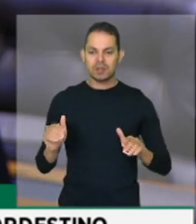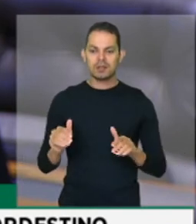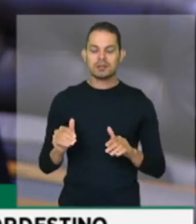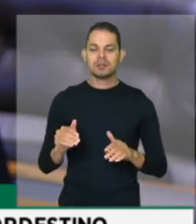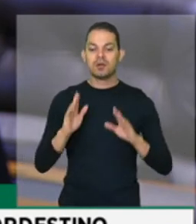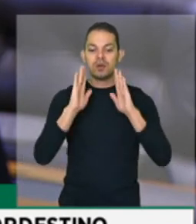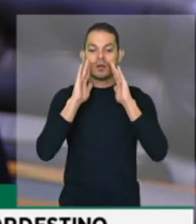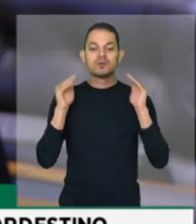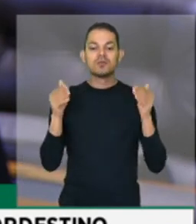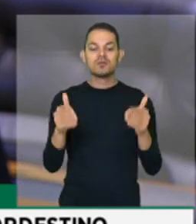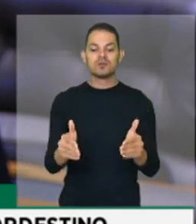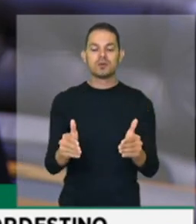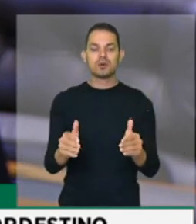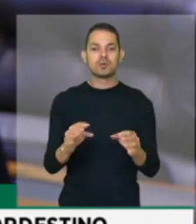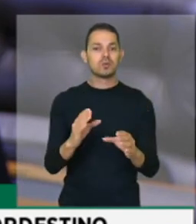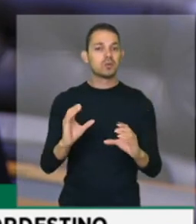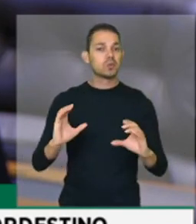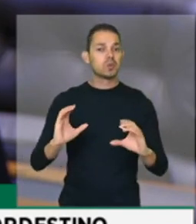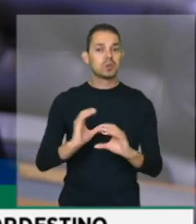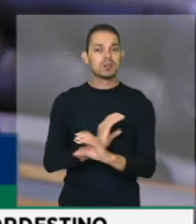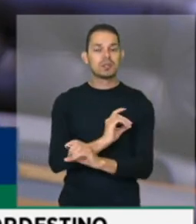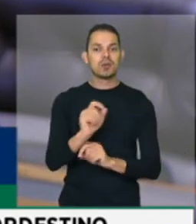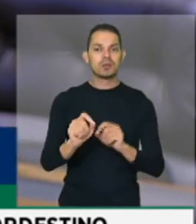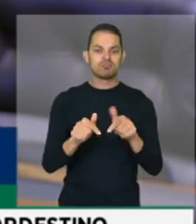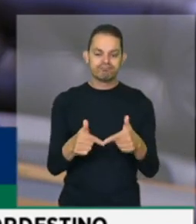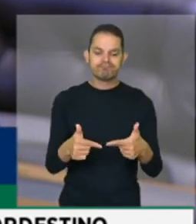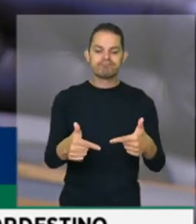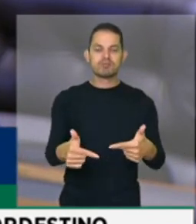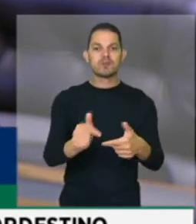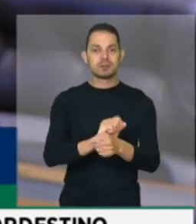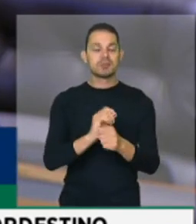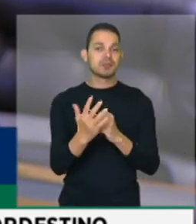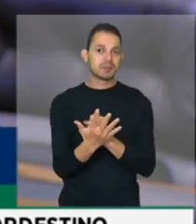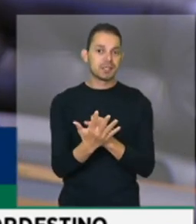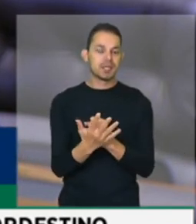O NOSSO FOCO SEJA ABSOLUTO E INTEGRAL... NO ENFRENTAMENTO DA PANDEMIA. POR ISSO APRESENTAMOS ESSE REQUERIMENTO